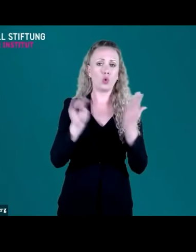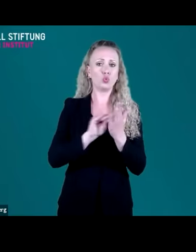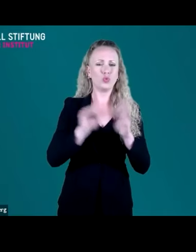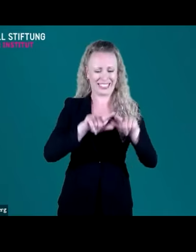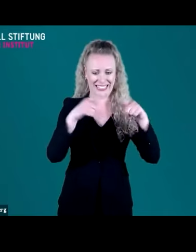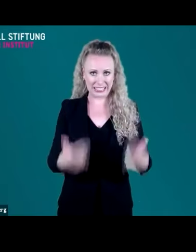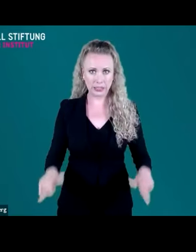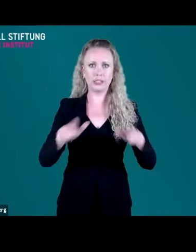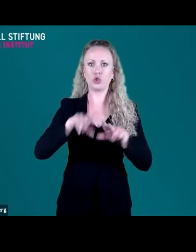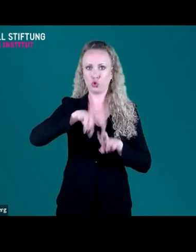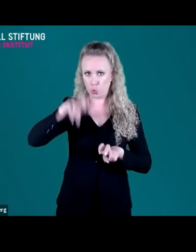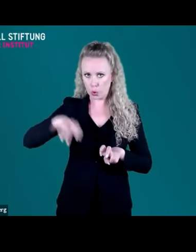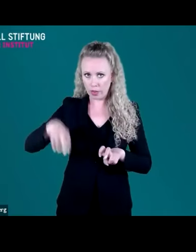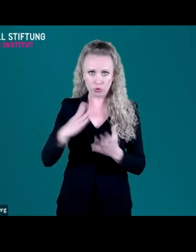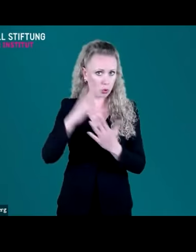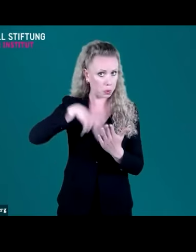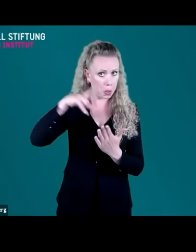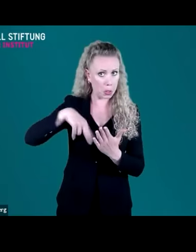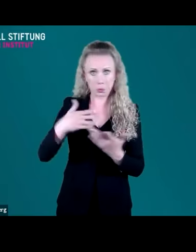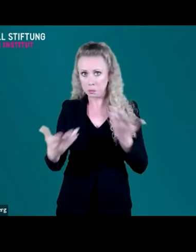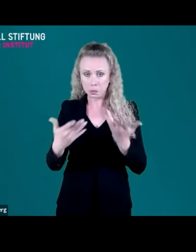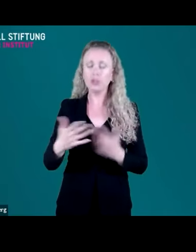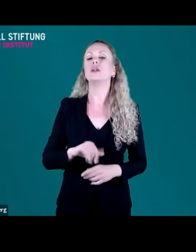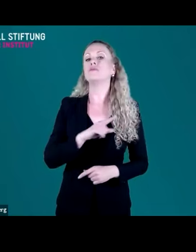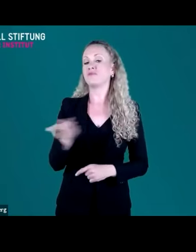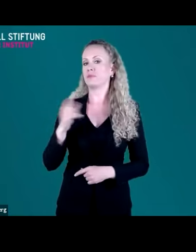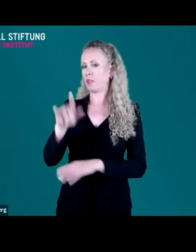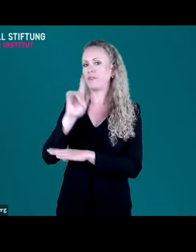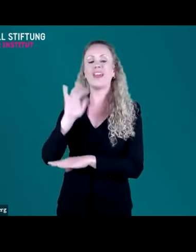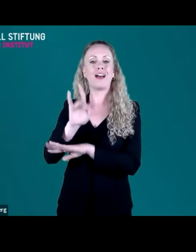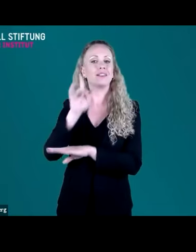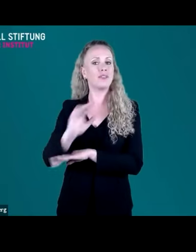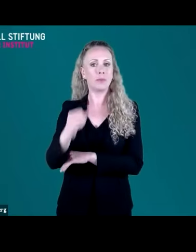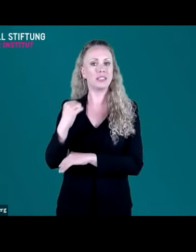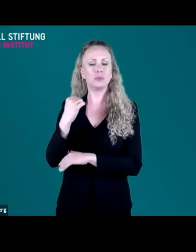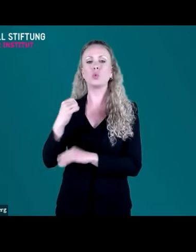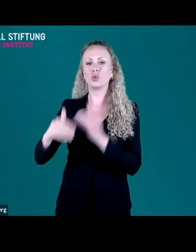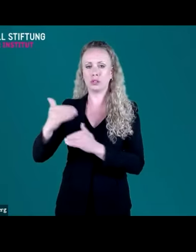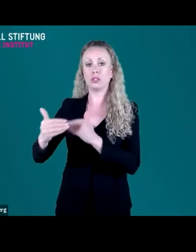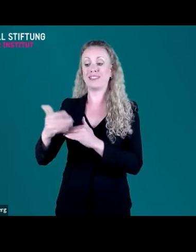dass Antifeminismus eine wichtige Grundlage rechter Mobilisierungsstrategien darstellt.